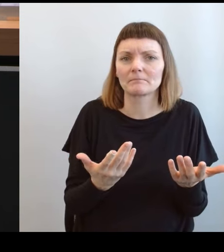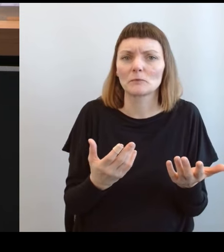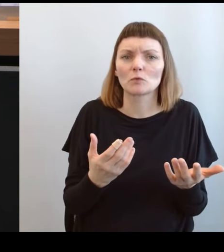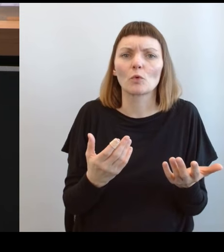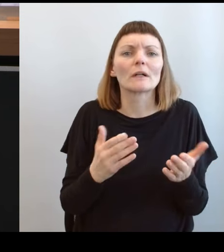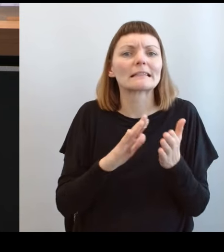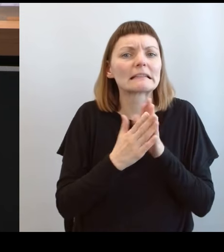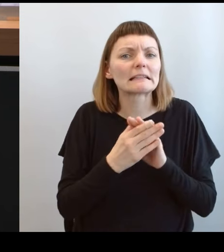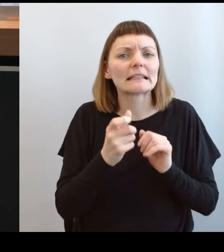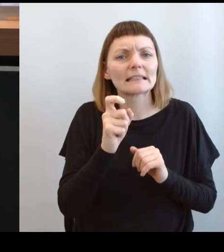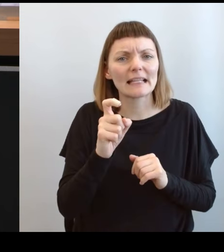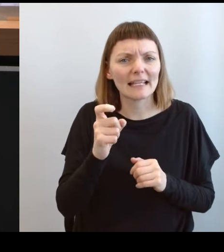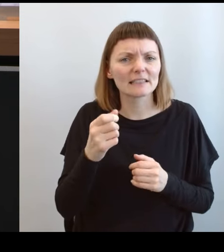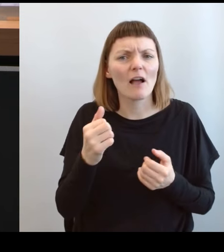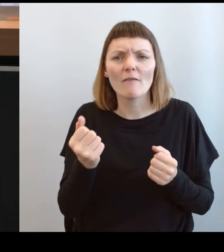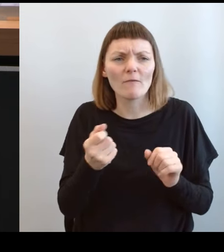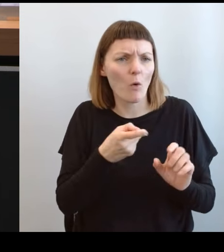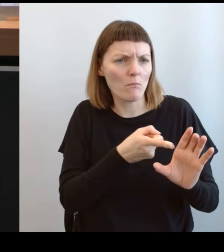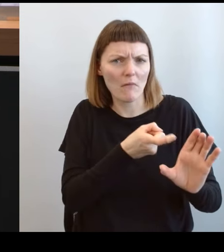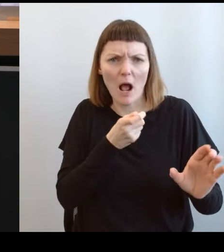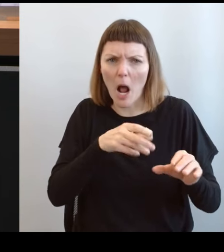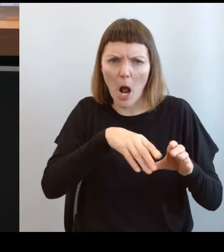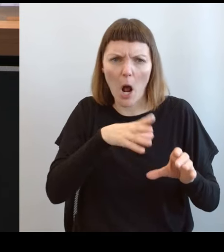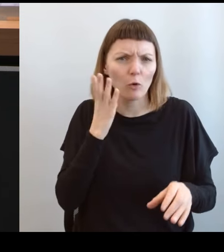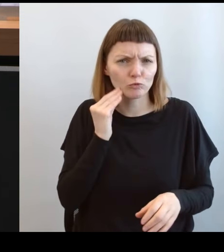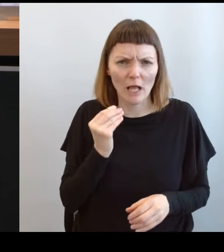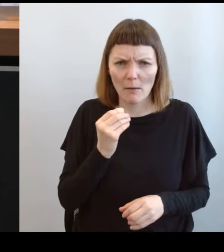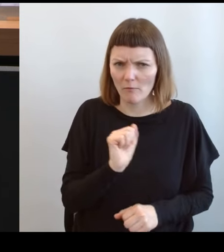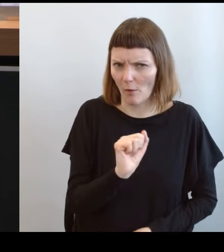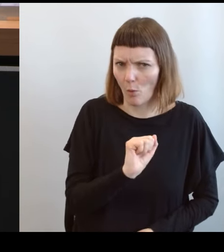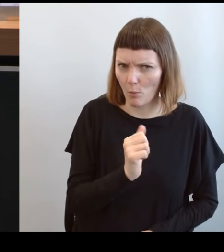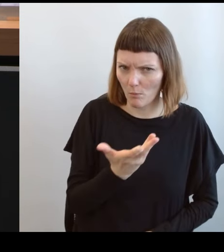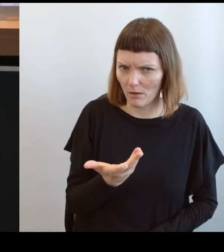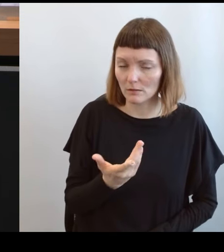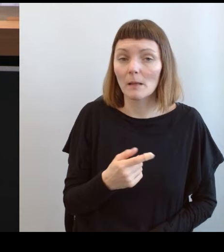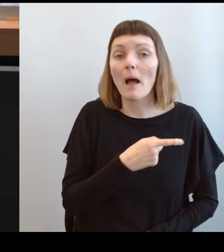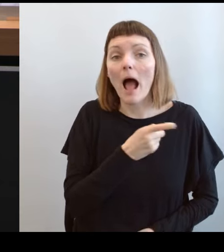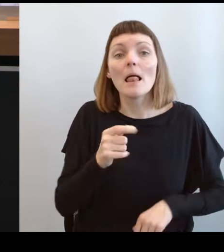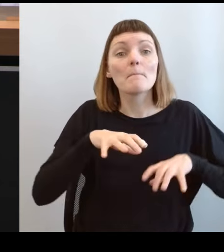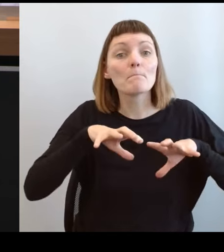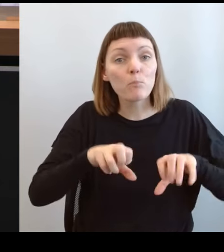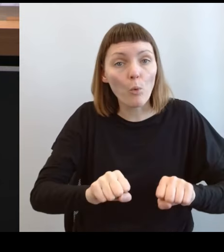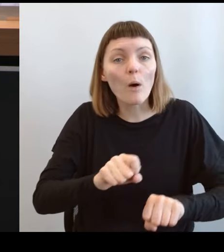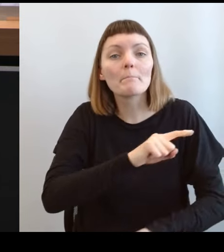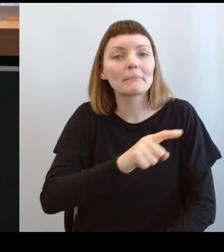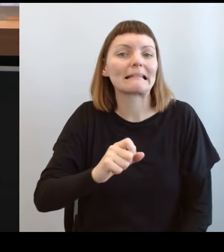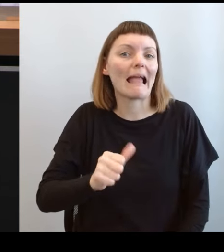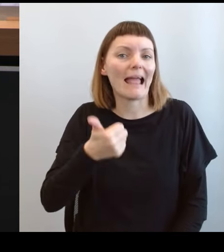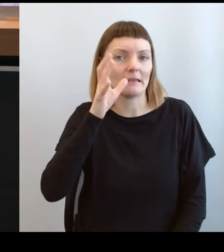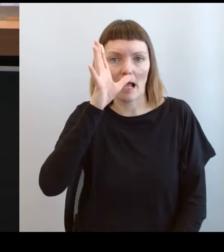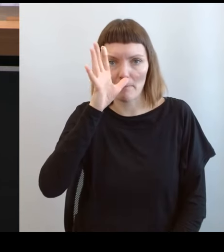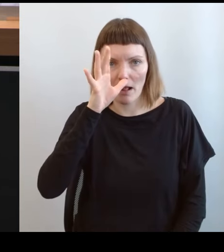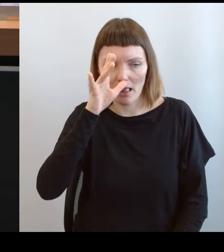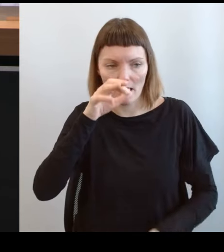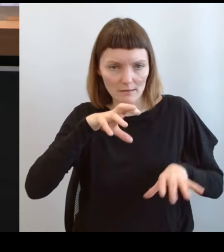Es sind doch alle Buchungen, die noch bis zum 1. April diesen Jahres vorgenommen werden von den Hotels, fallen auch noch unter die alte City Tax Steuer.